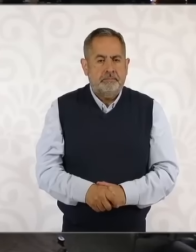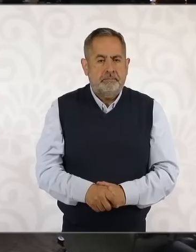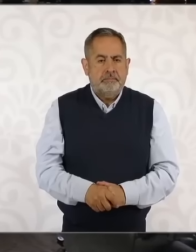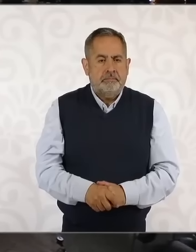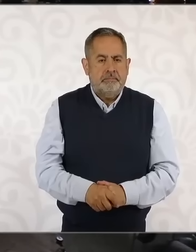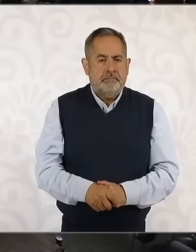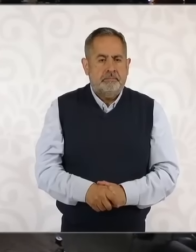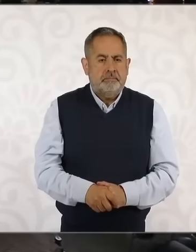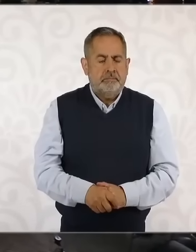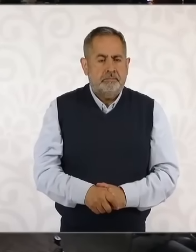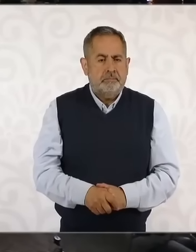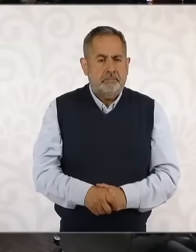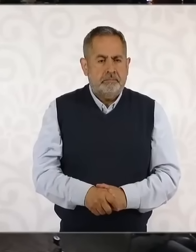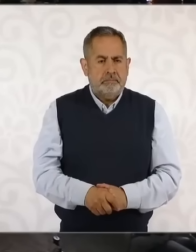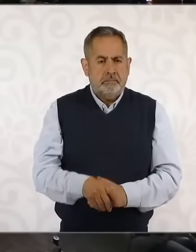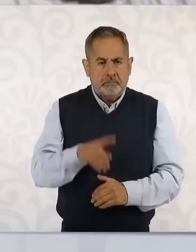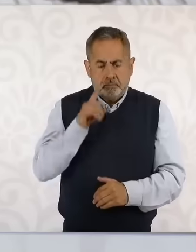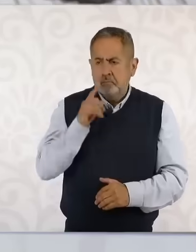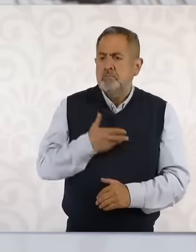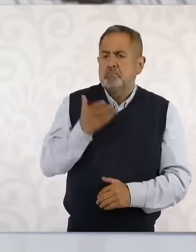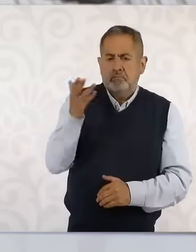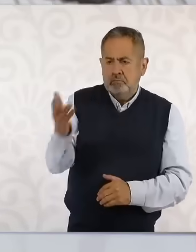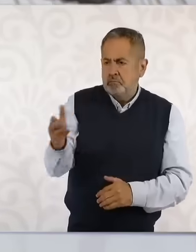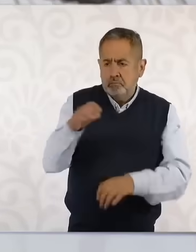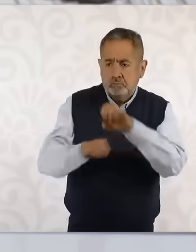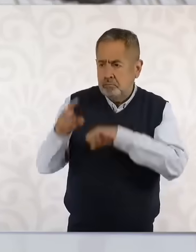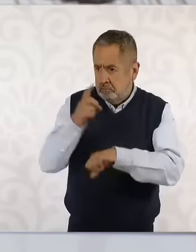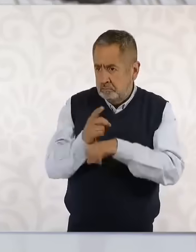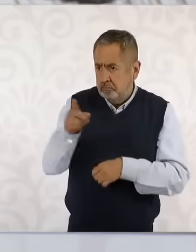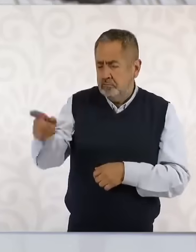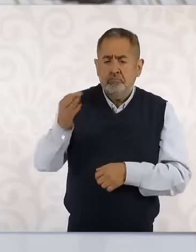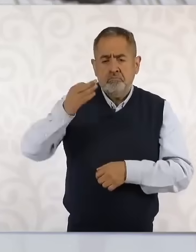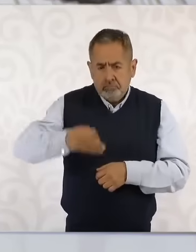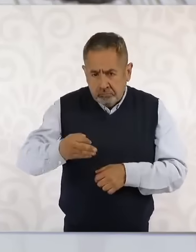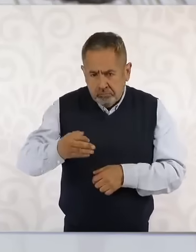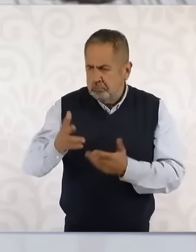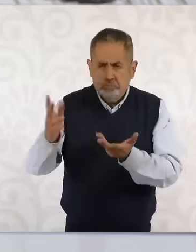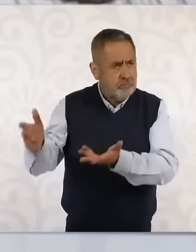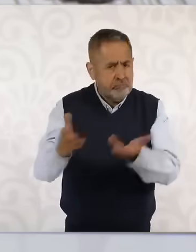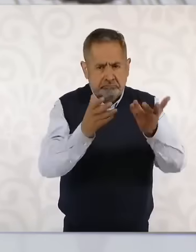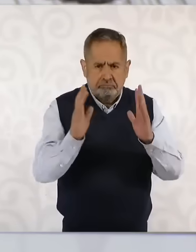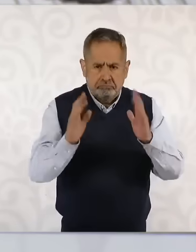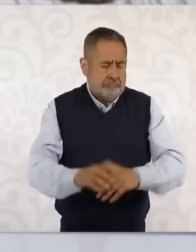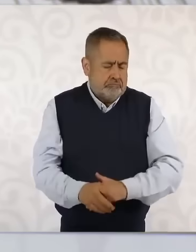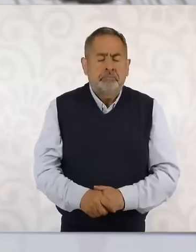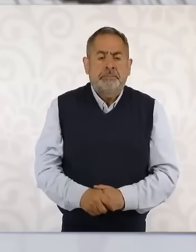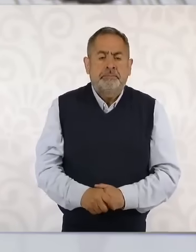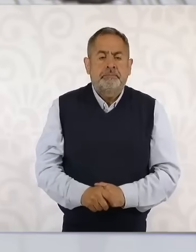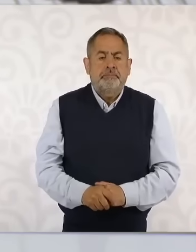así fue. le ofrecía una embajada al fiscal, aceptó. Y